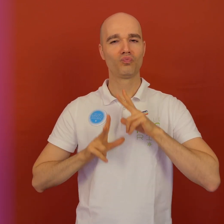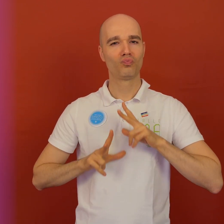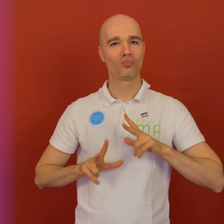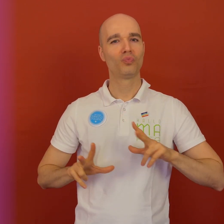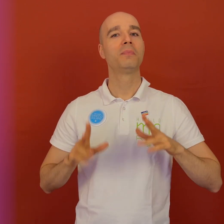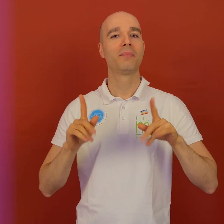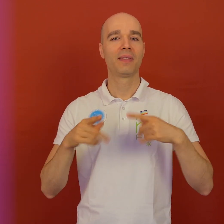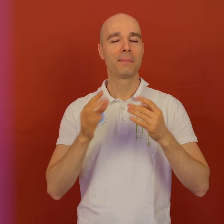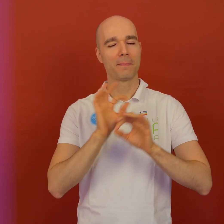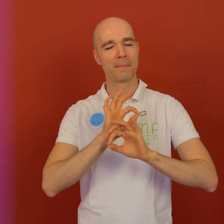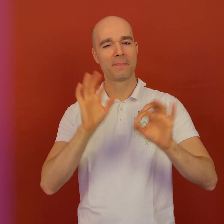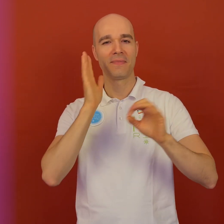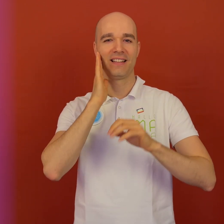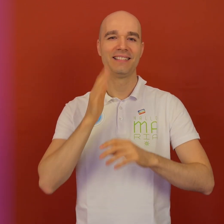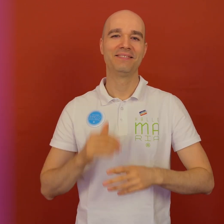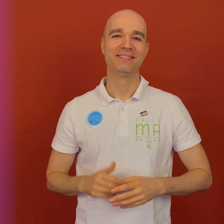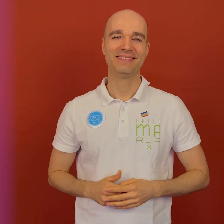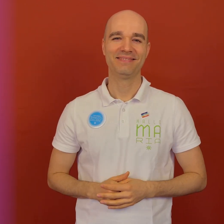So kannst du besser zur Ruhe kommen und gut schlafen.